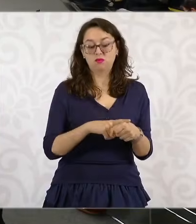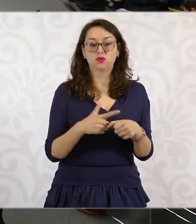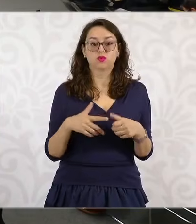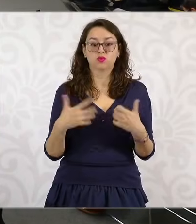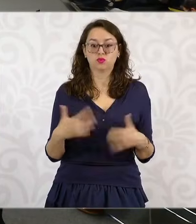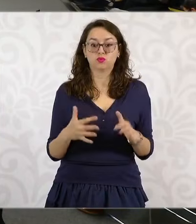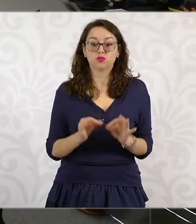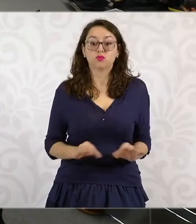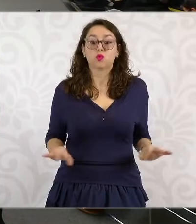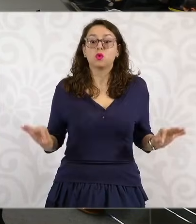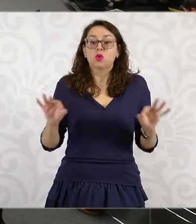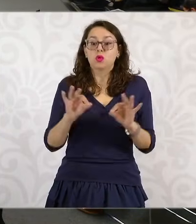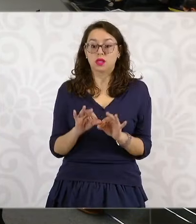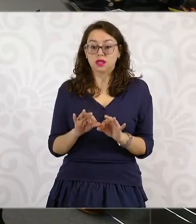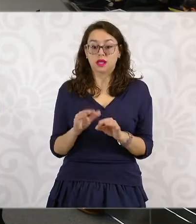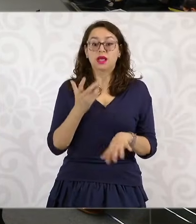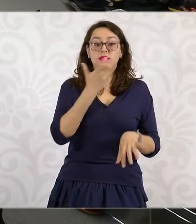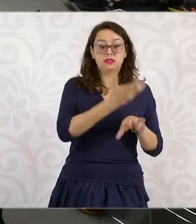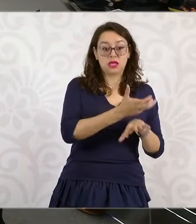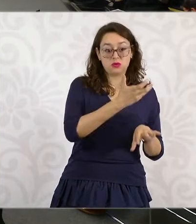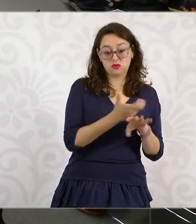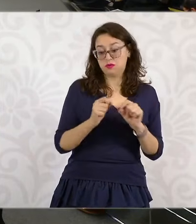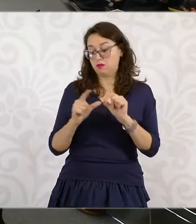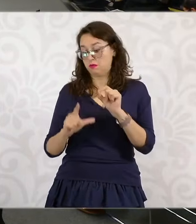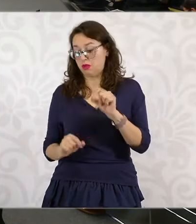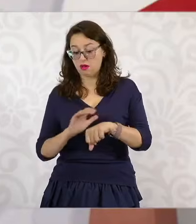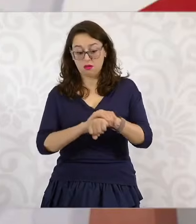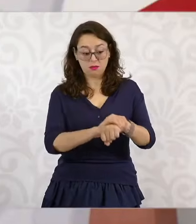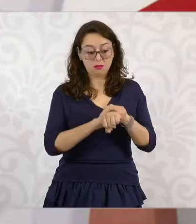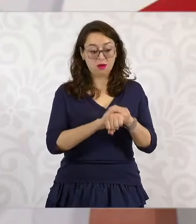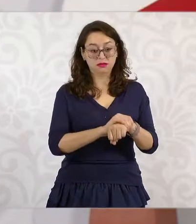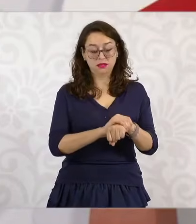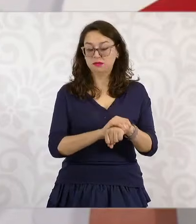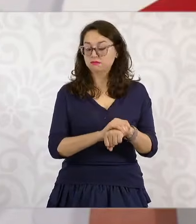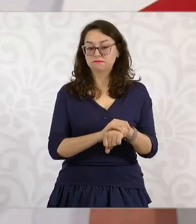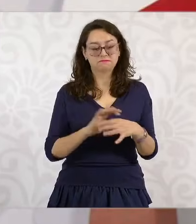hablando de la amistad que existe entre Estados Unidos y México, eso siempre une, ¿no? Nosotros